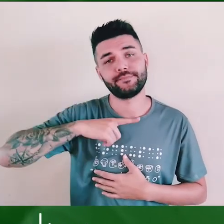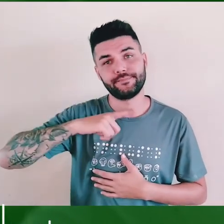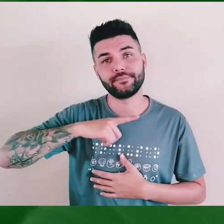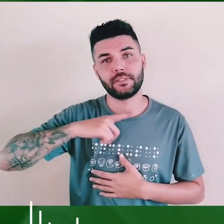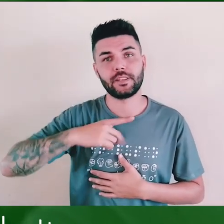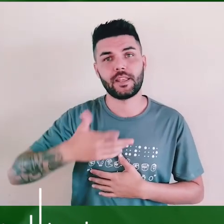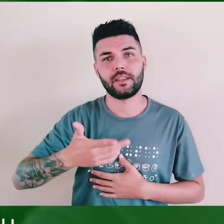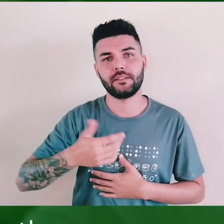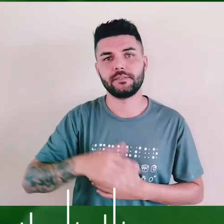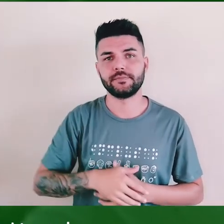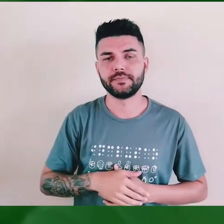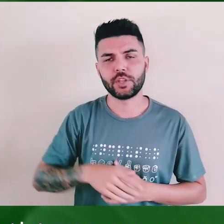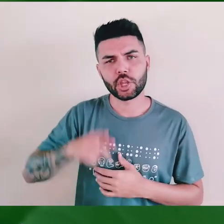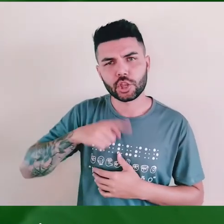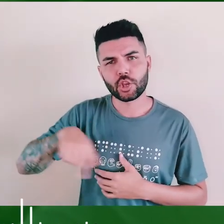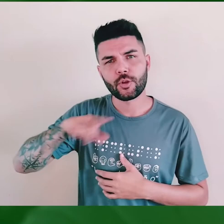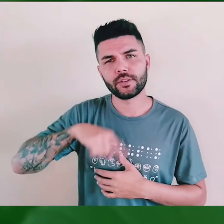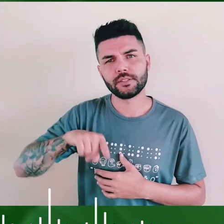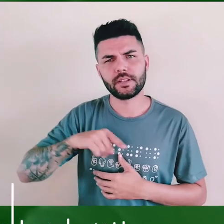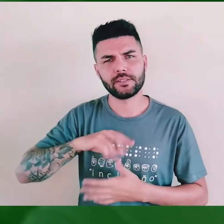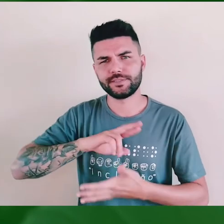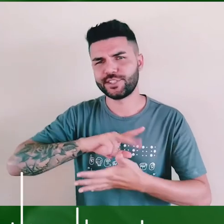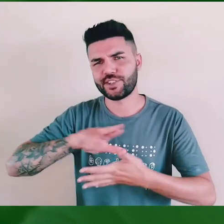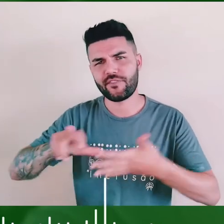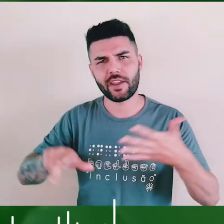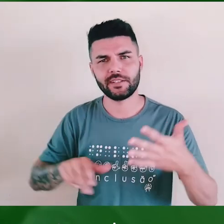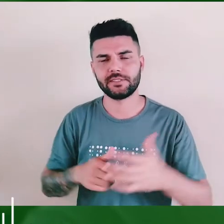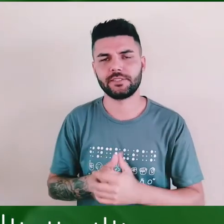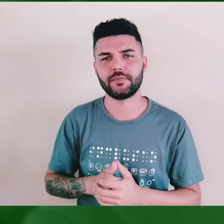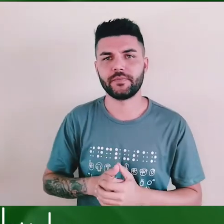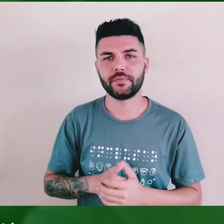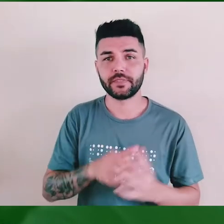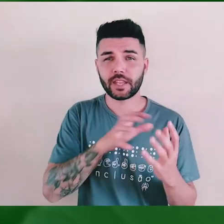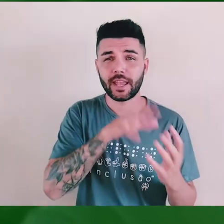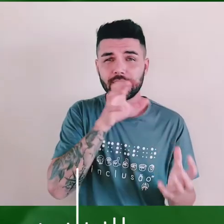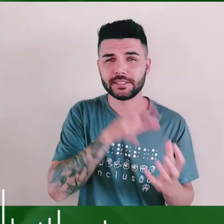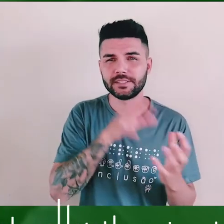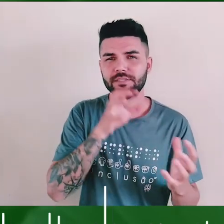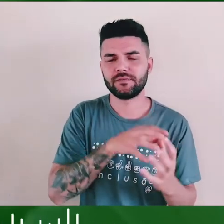lembranças. Recife eu era muito pequeno, Cuiabá fiquei pouco tempo, mas eu coloco